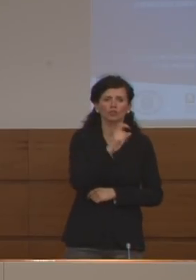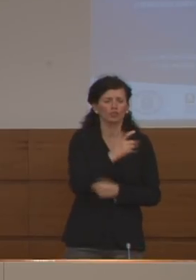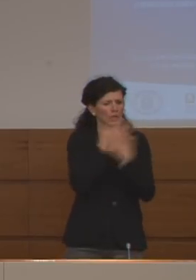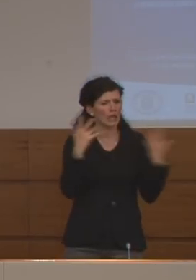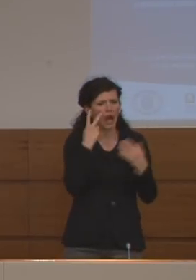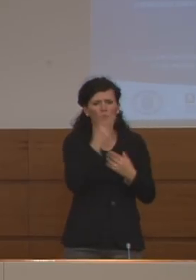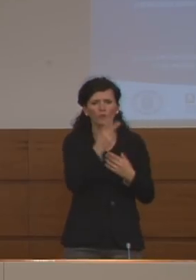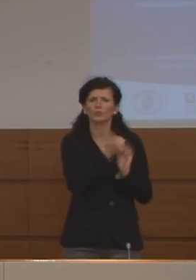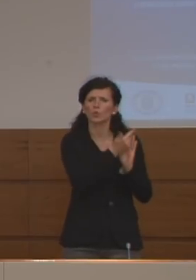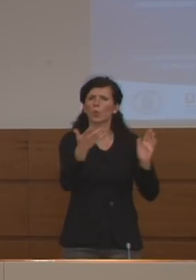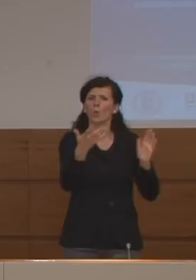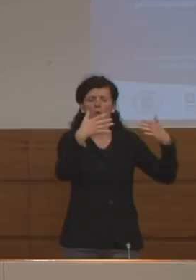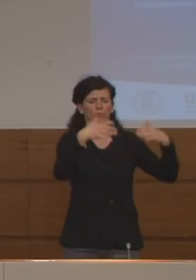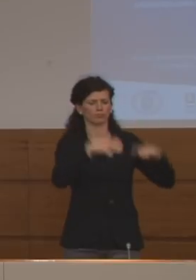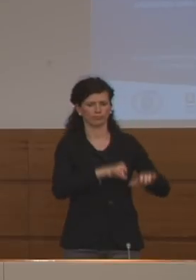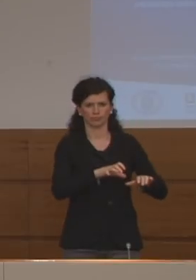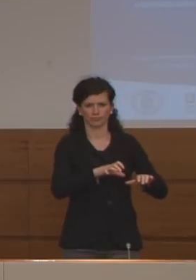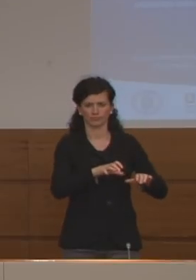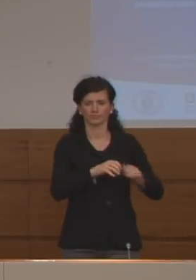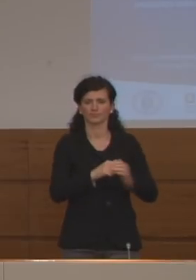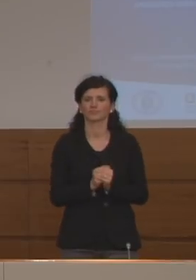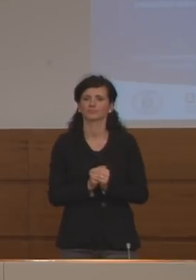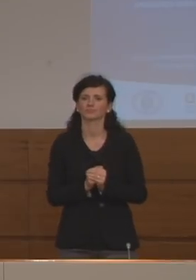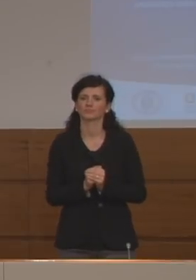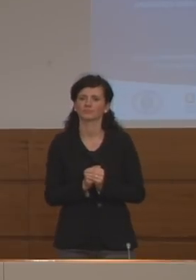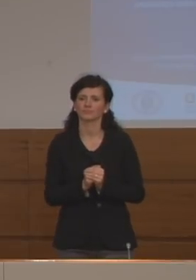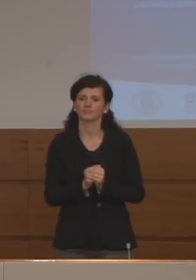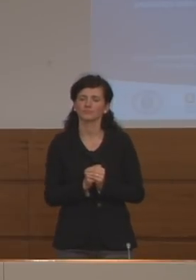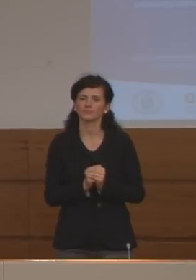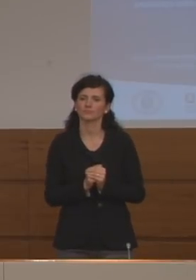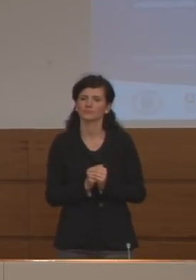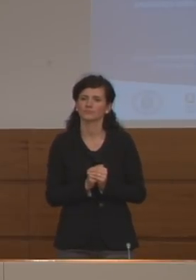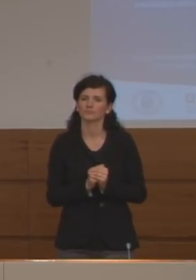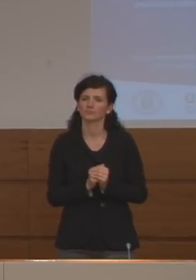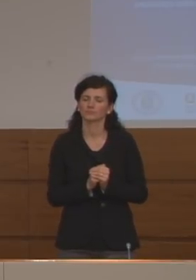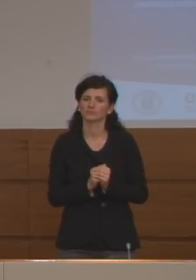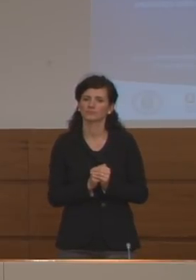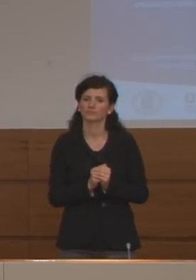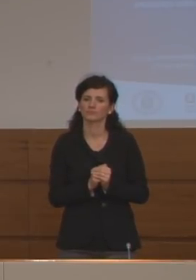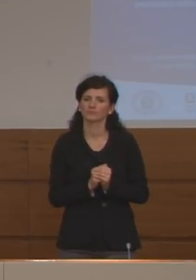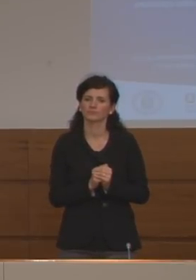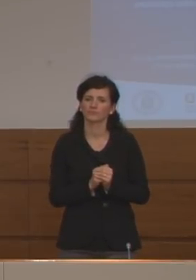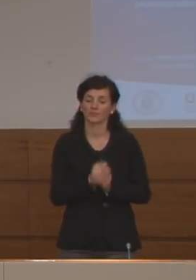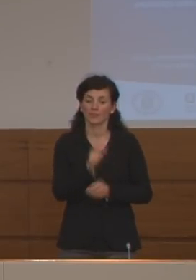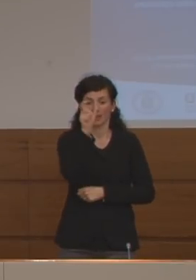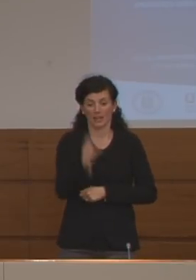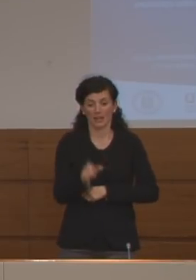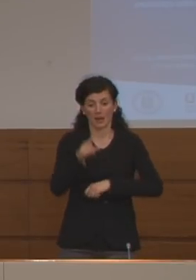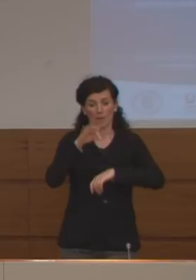E per quel che riguarda il numero di pazienti ricoverati nelle terapie